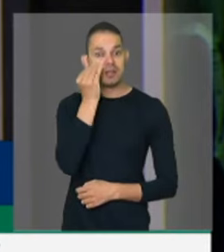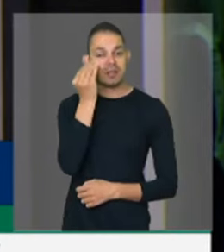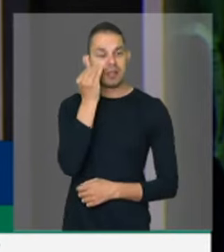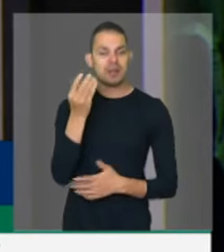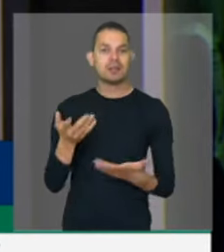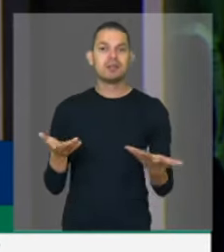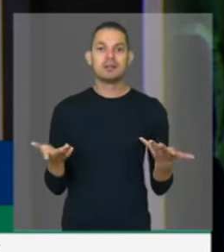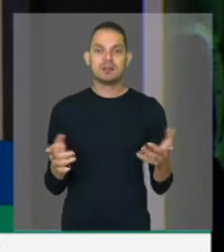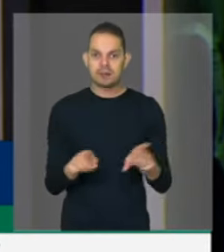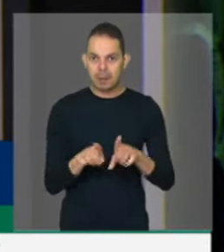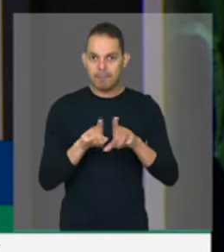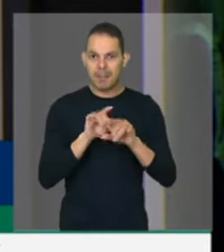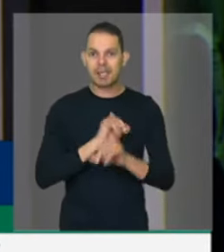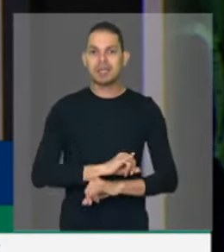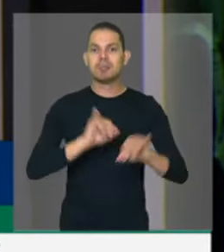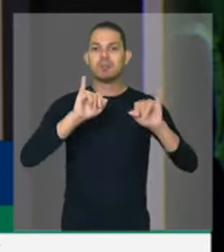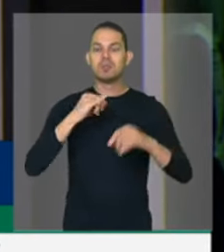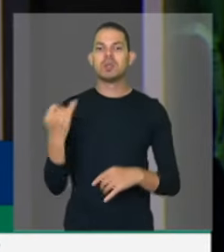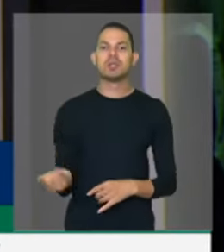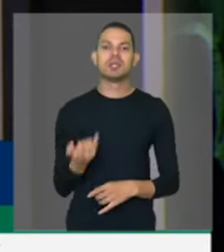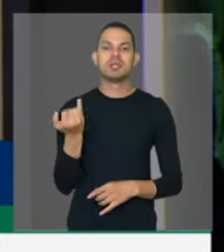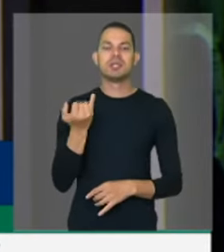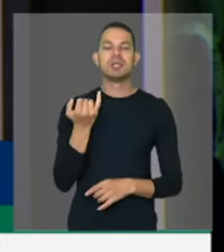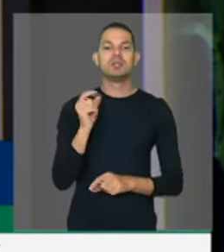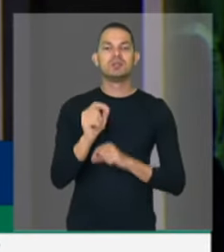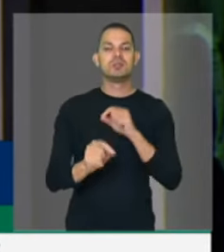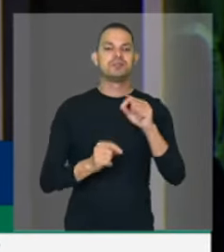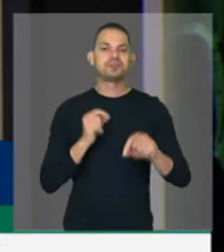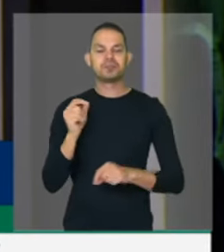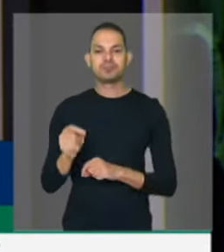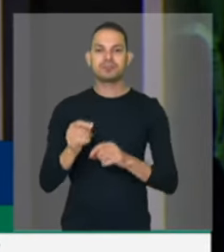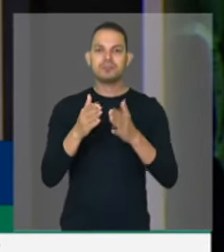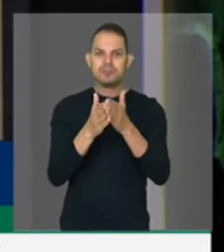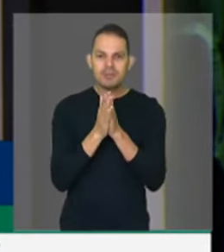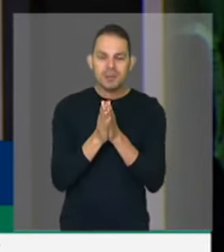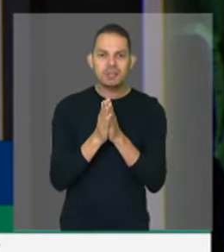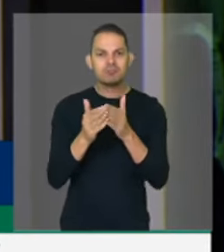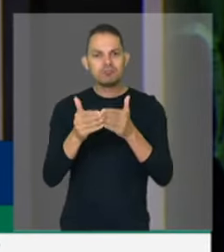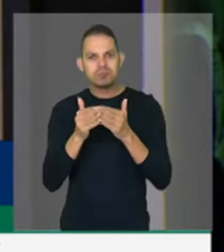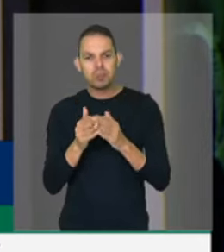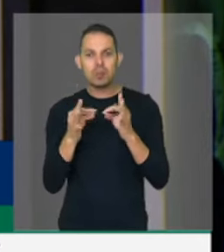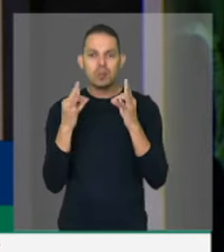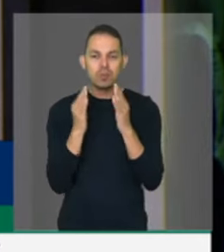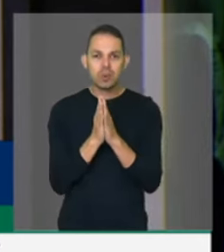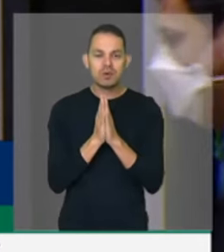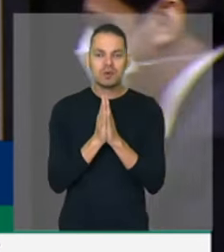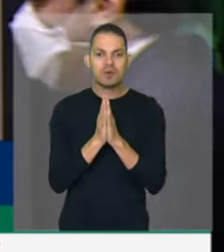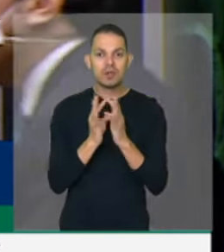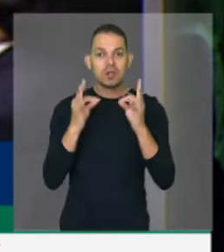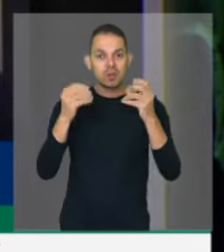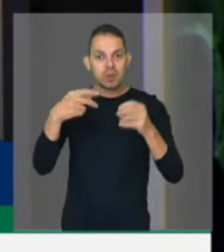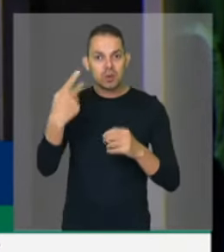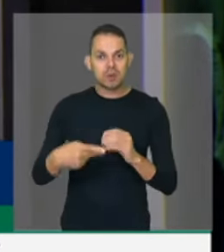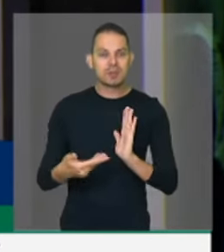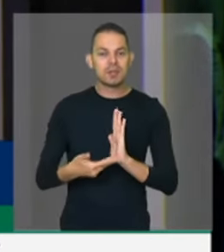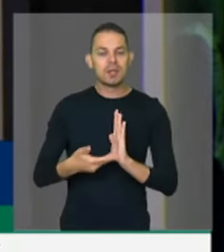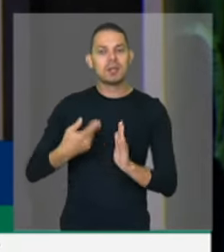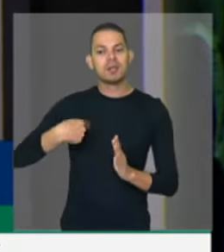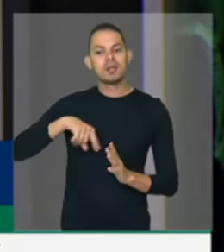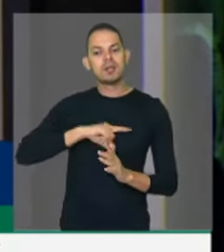DE... DE PEDIR, CLAMAR PARA ESTA CASA PARA QUE FNOS FAÇAMOS UM ESFORÇO CONJUNTO PARA QUE TENHAMOS MAIS VACINAS E O MAIS RÁPIDO POSSÍVEL NO